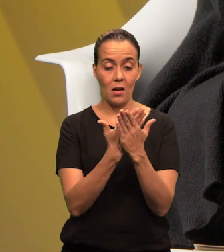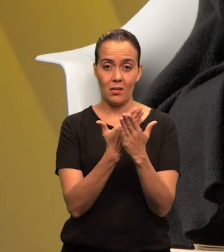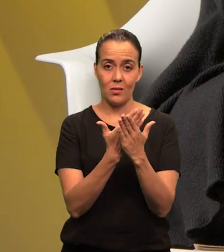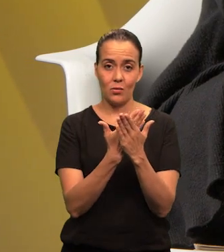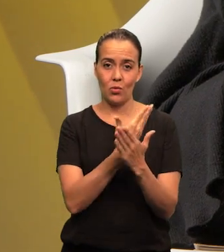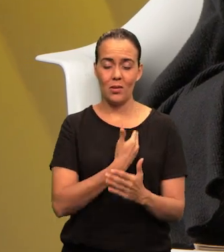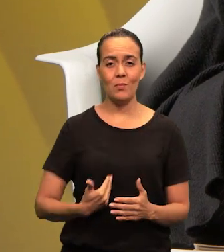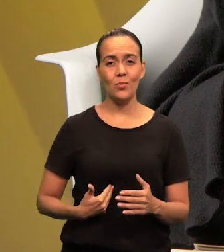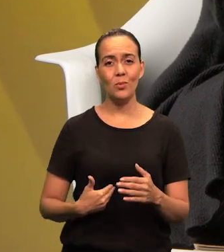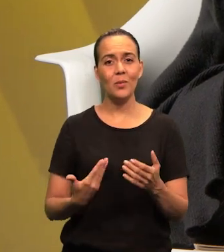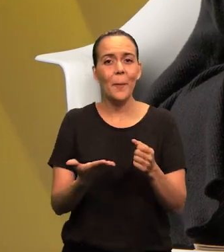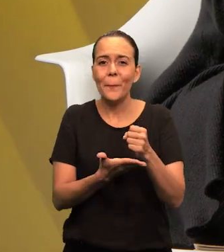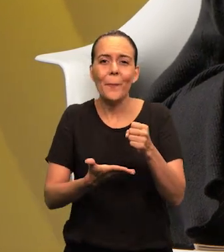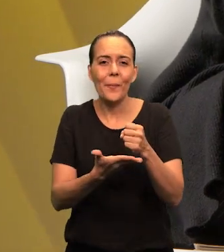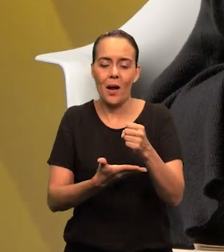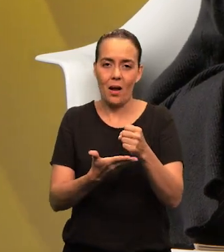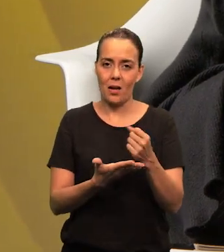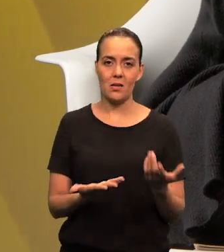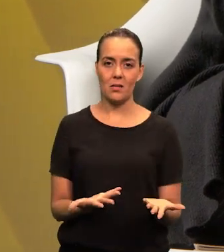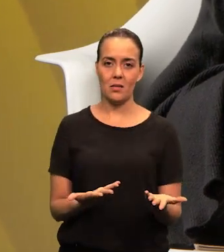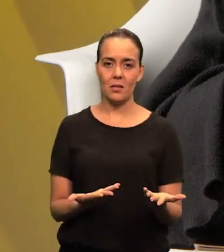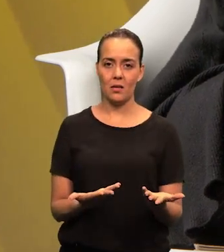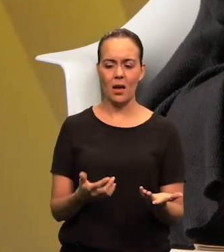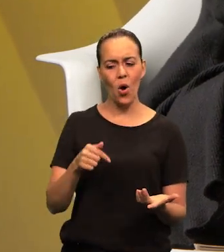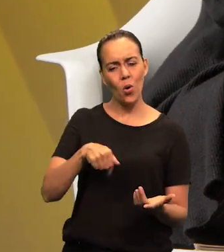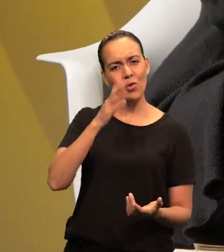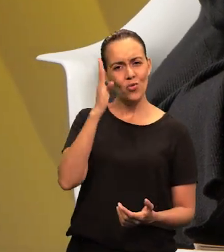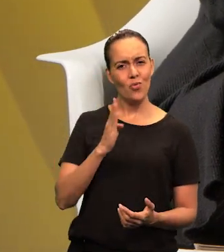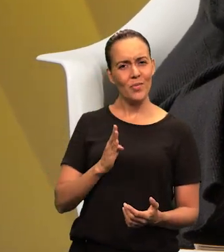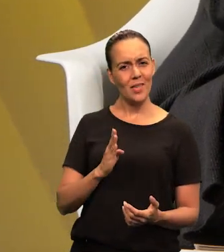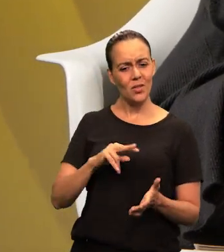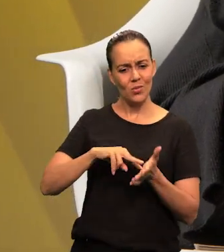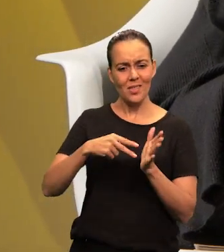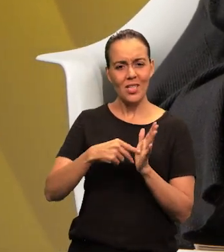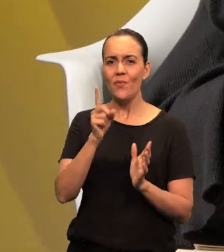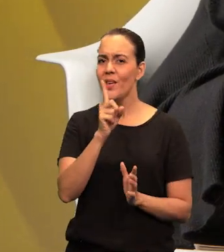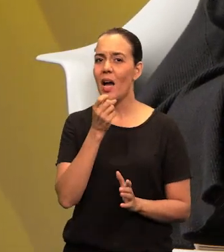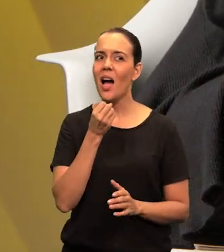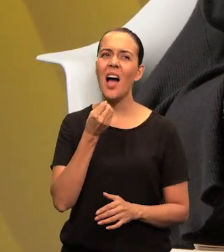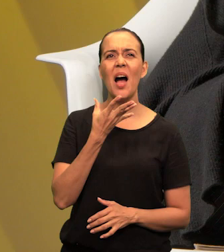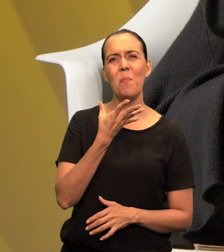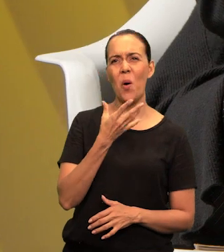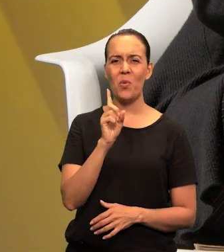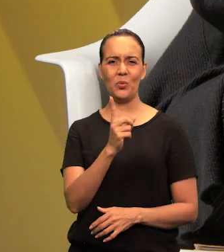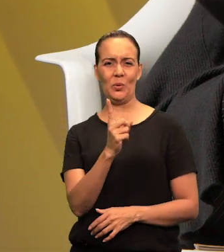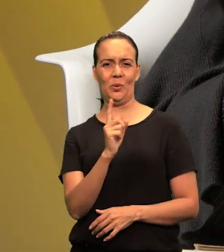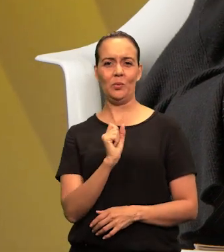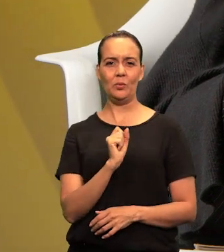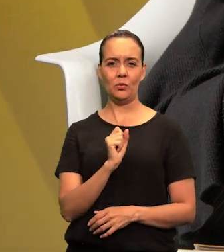Então, a questão da escola no Brasil hoje, não é que a escola não é boa, isso quem gosta de falar